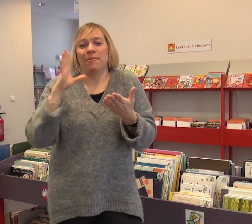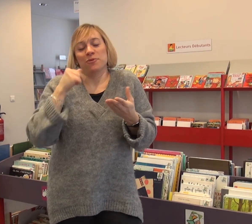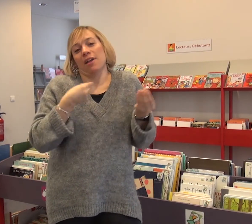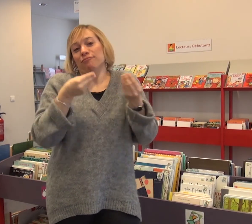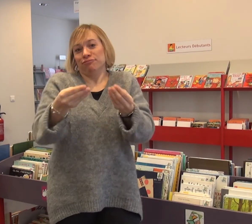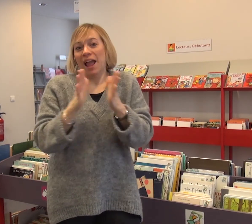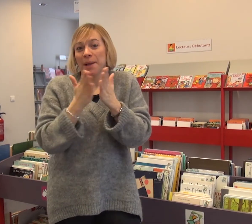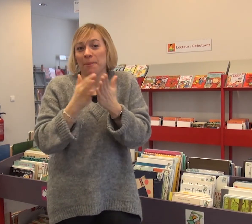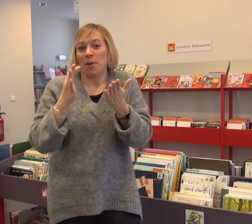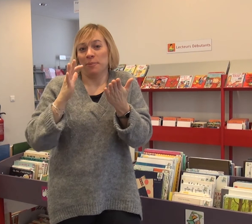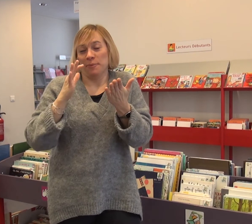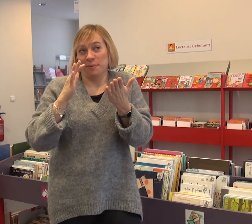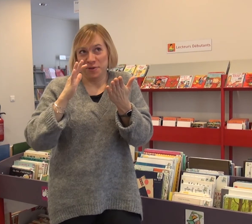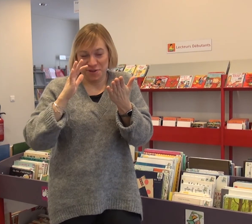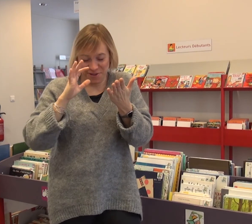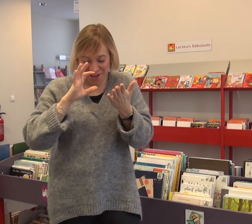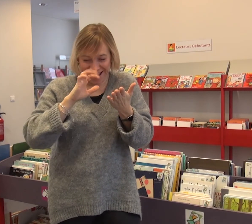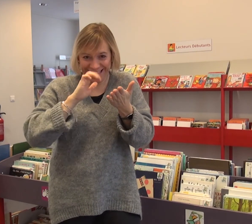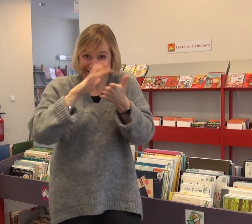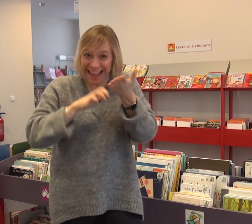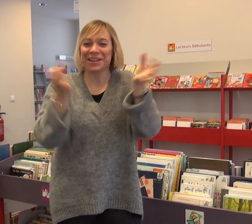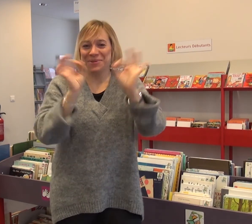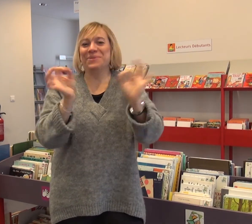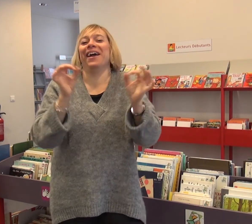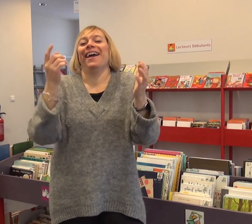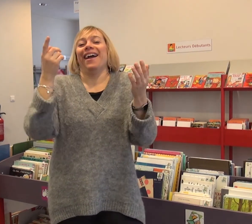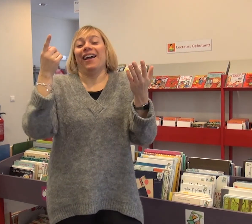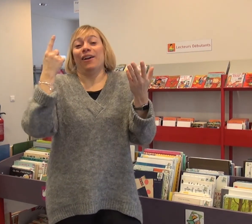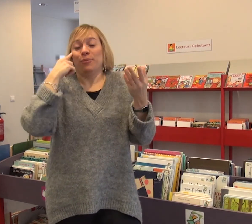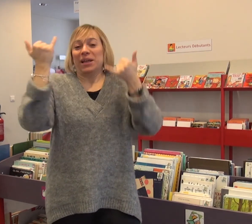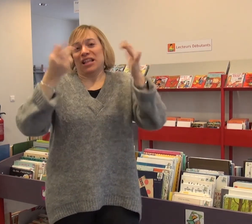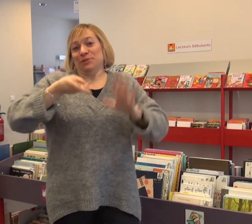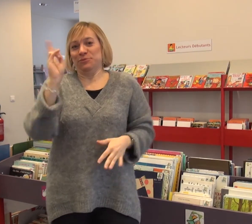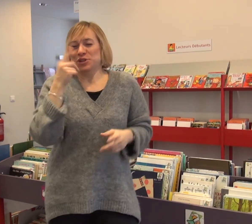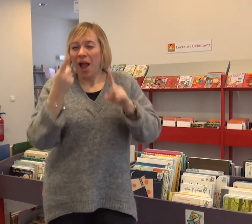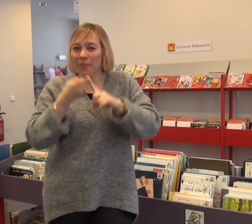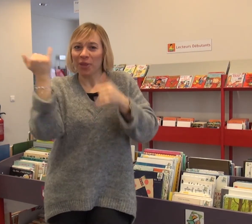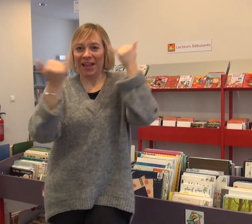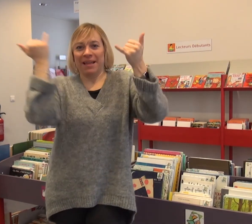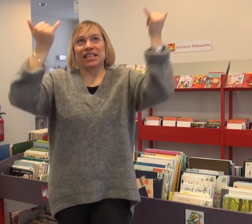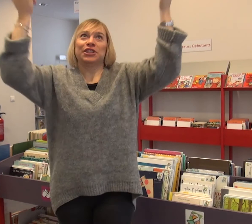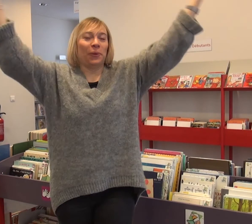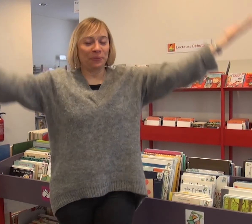C’est pour cela que je leur donne des albums sans texte, pour leur permettre de développer toujours plus leur imagination !